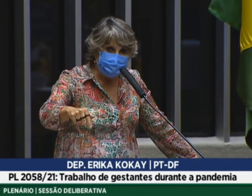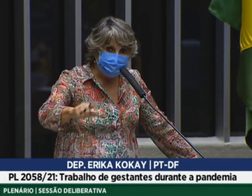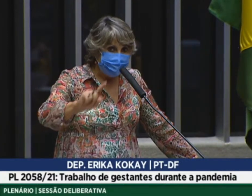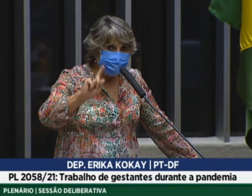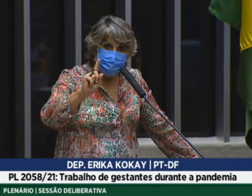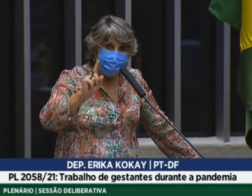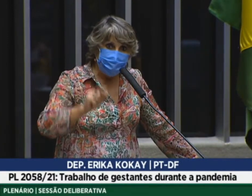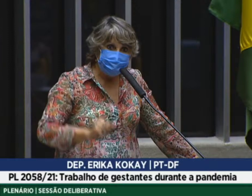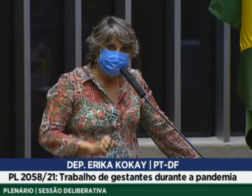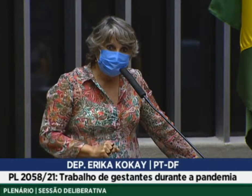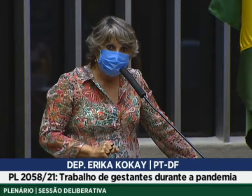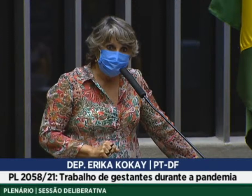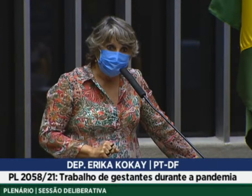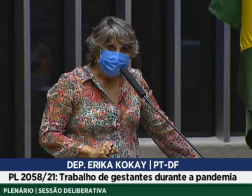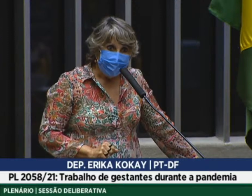É EXCEÇÃO... A EXCEÇÃO ESTÁ POSTA EM CONDIÇÕES